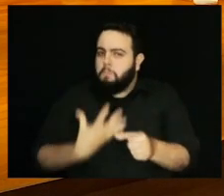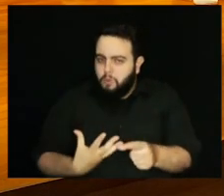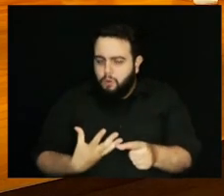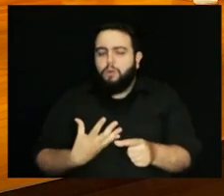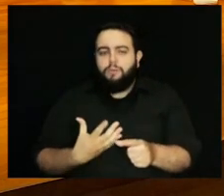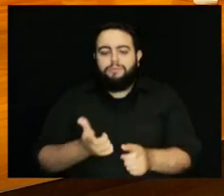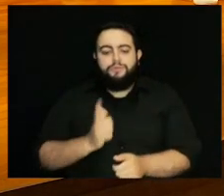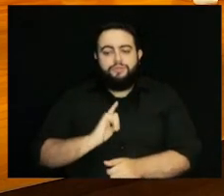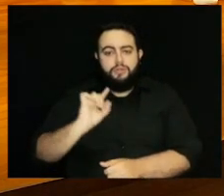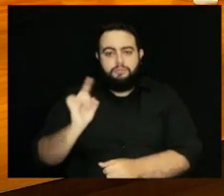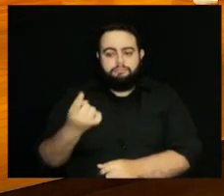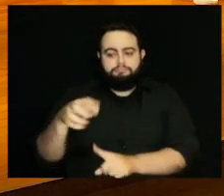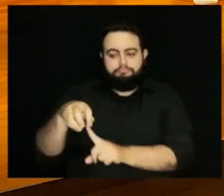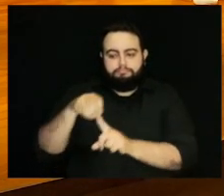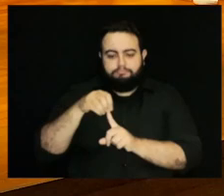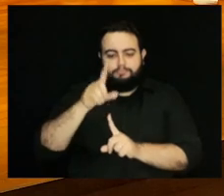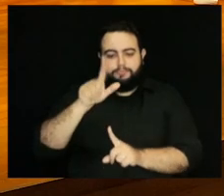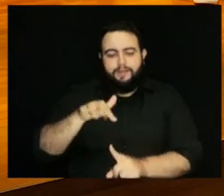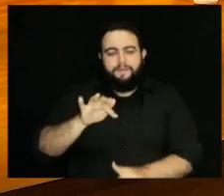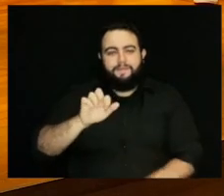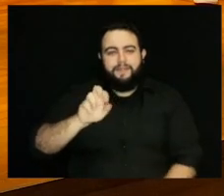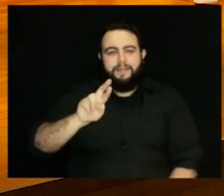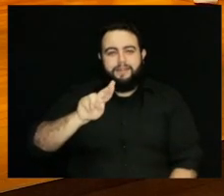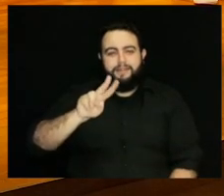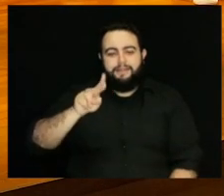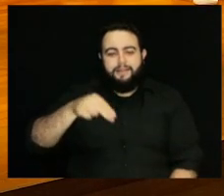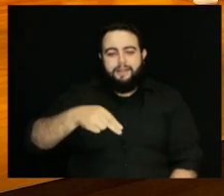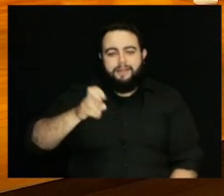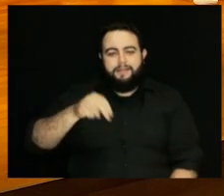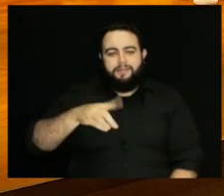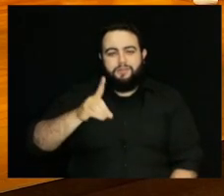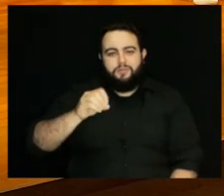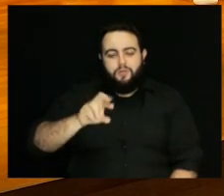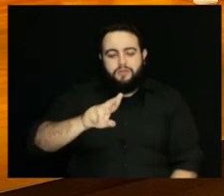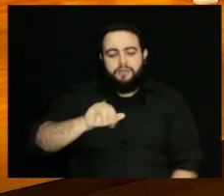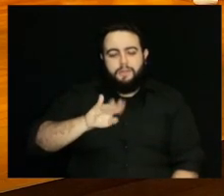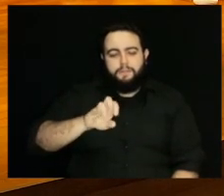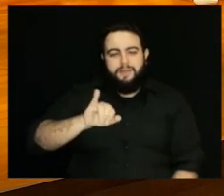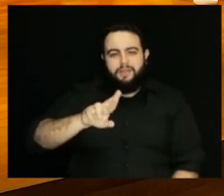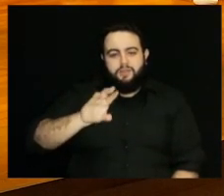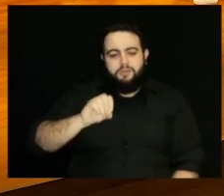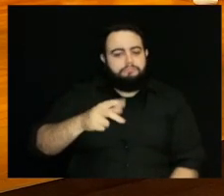Fernando Ribeiro que era o que ganhava todos os Musipuc. Inclusive a partir um momento